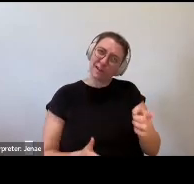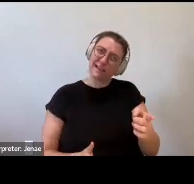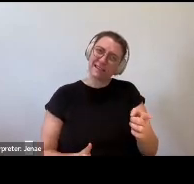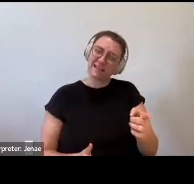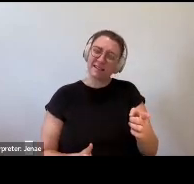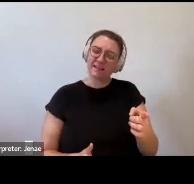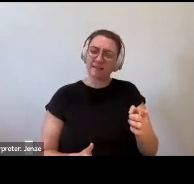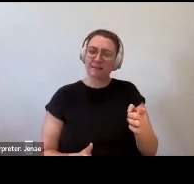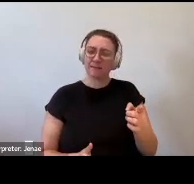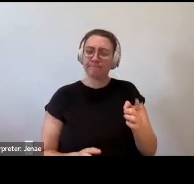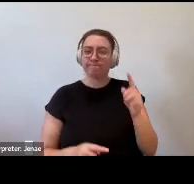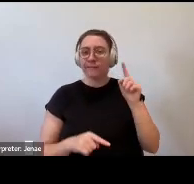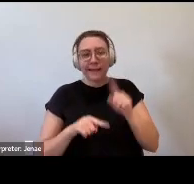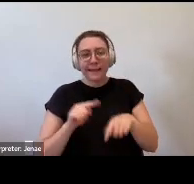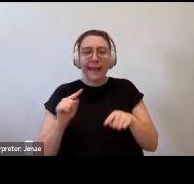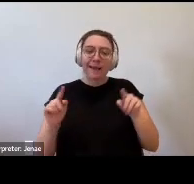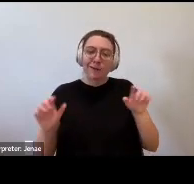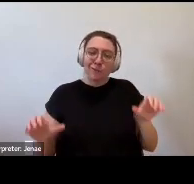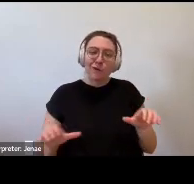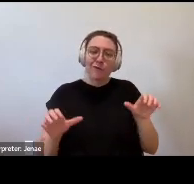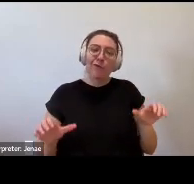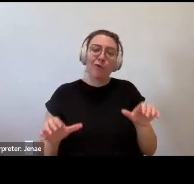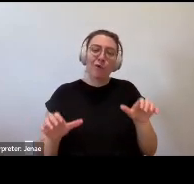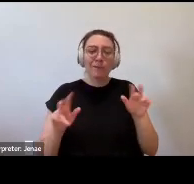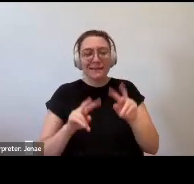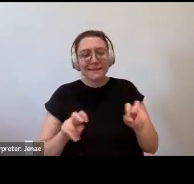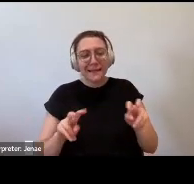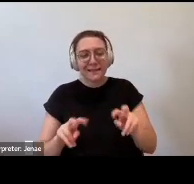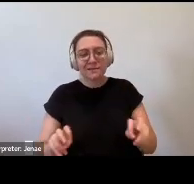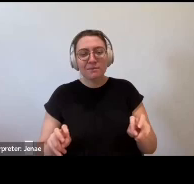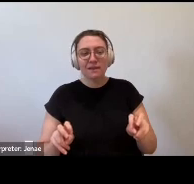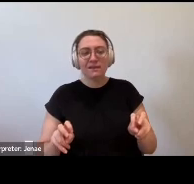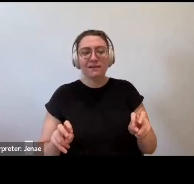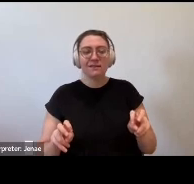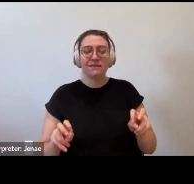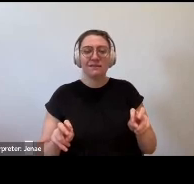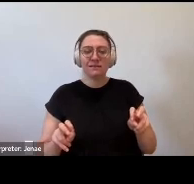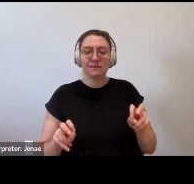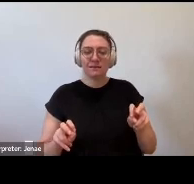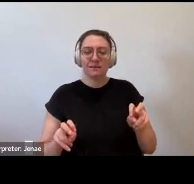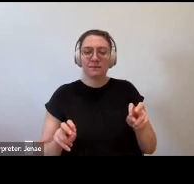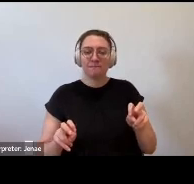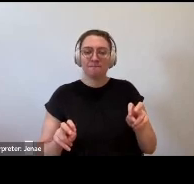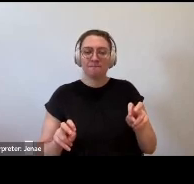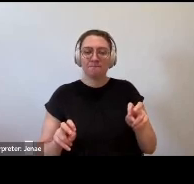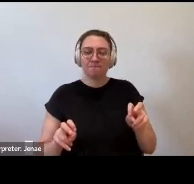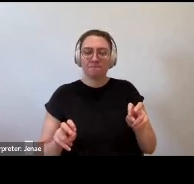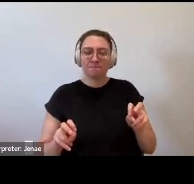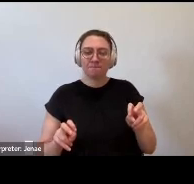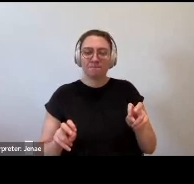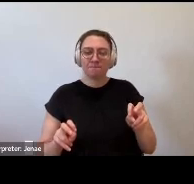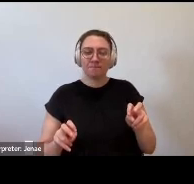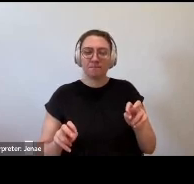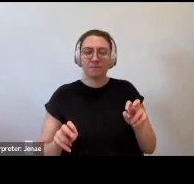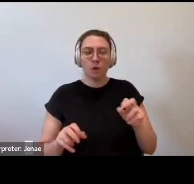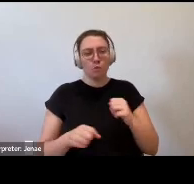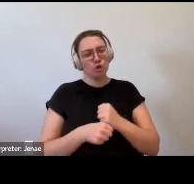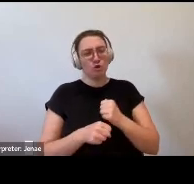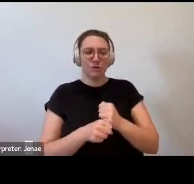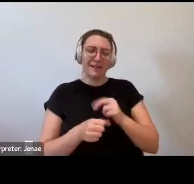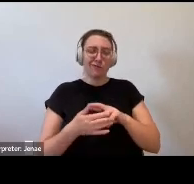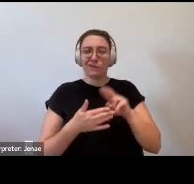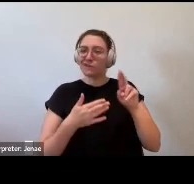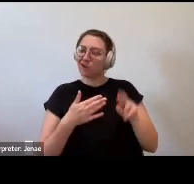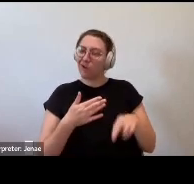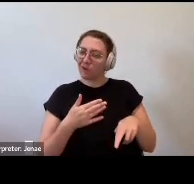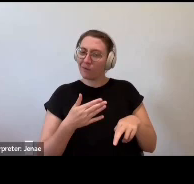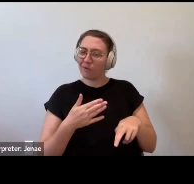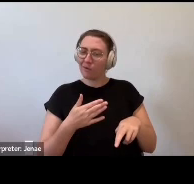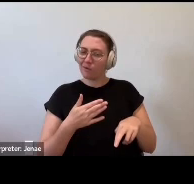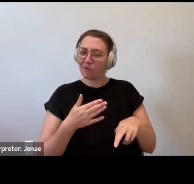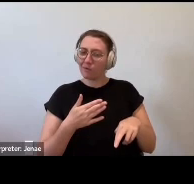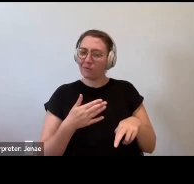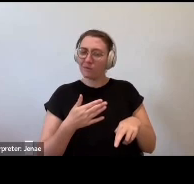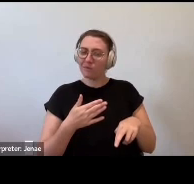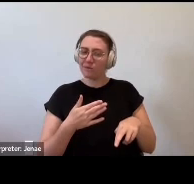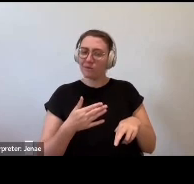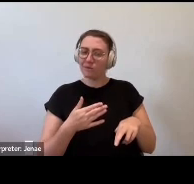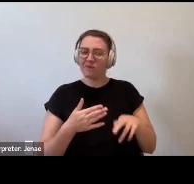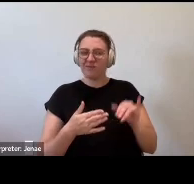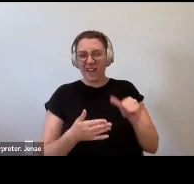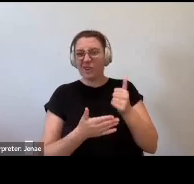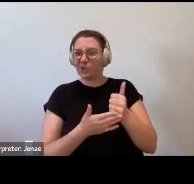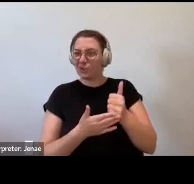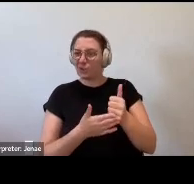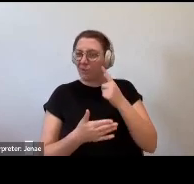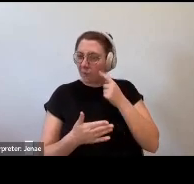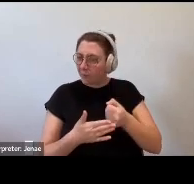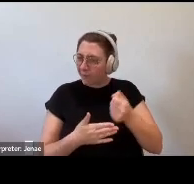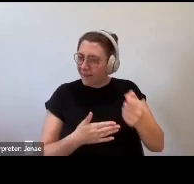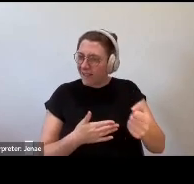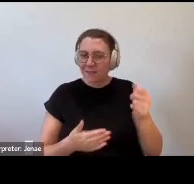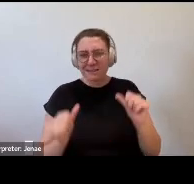realizar evaluaciones que produzcan resultados útiles para la colocación, o para determinar